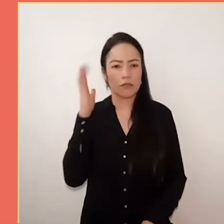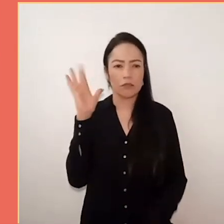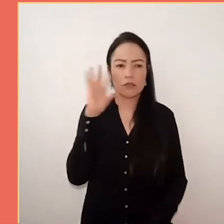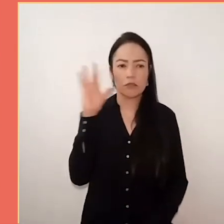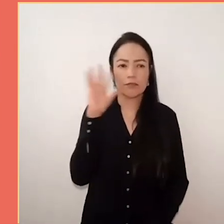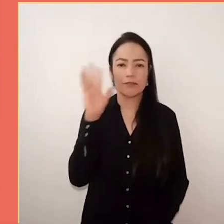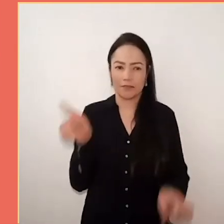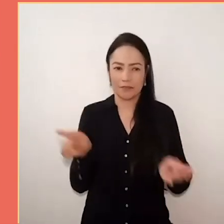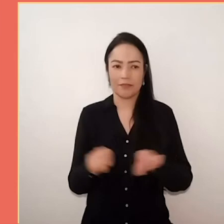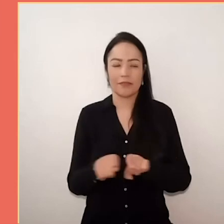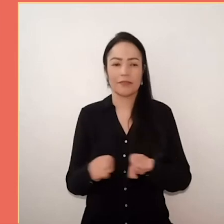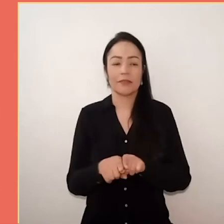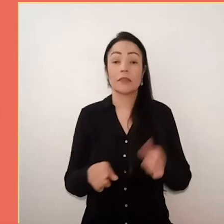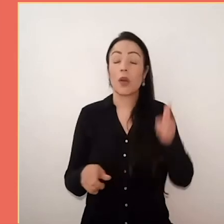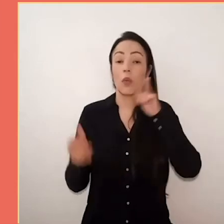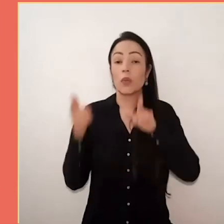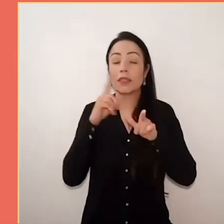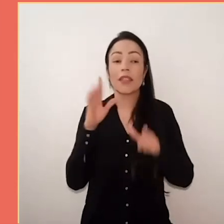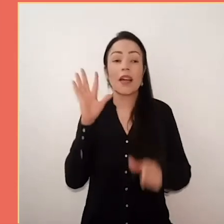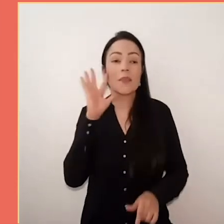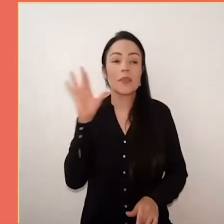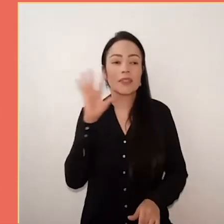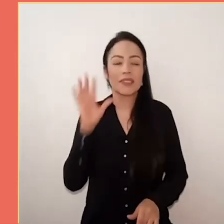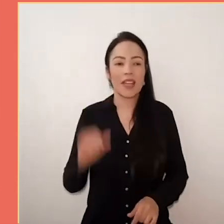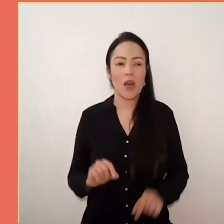a gente consegue pensar o que diz